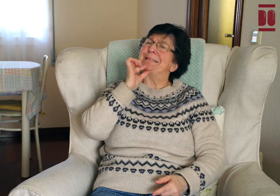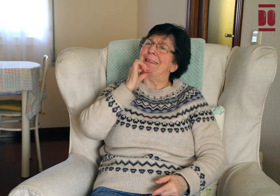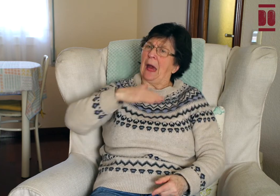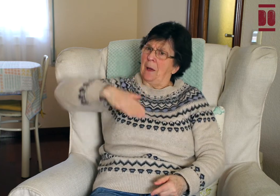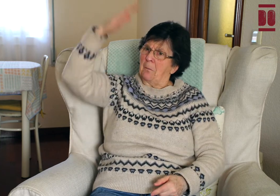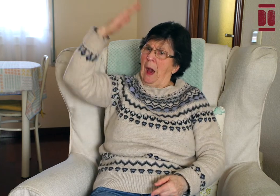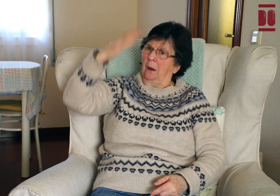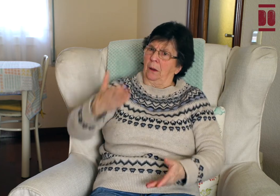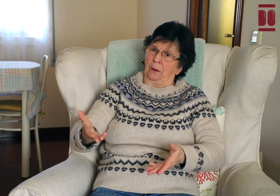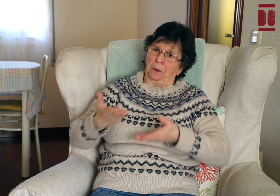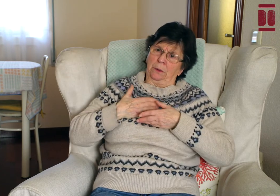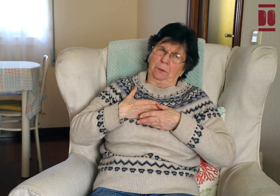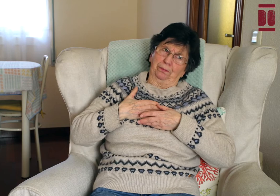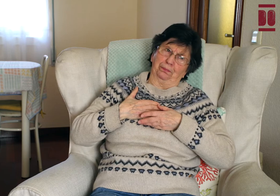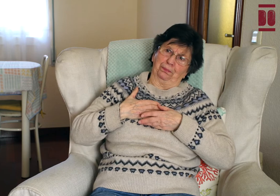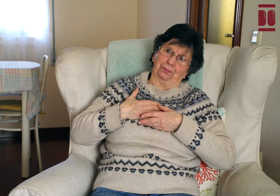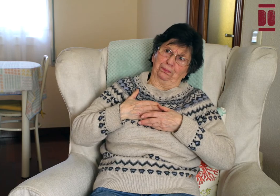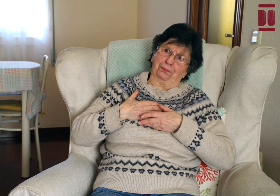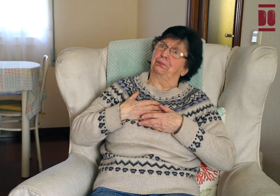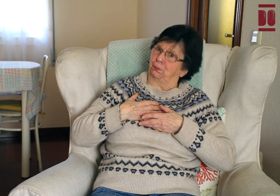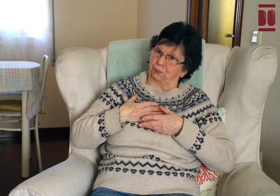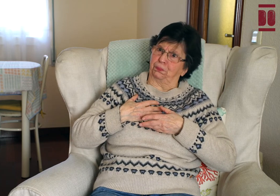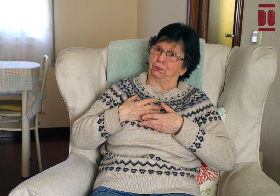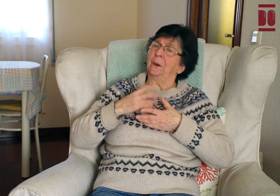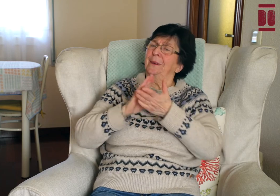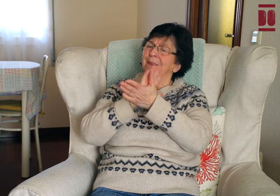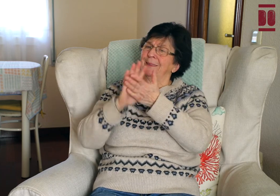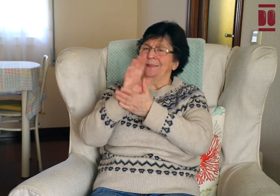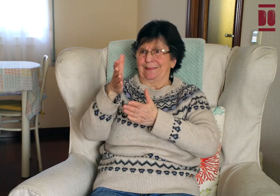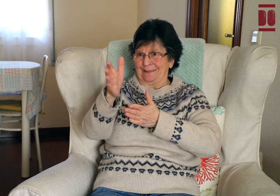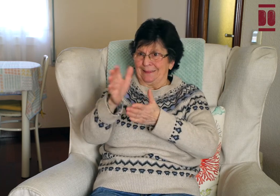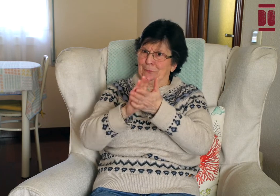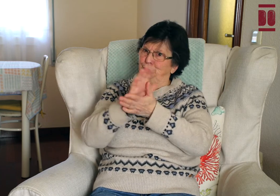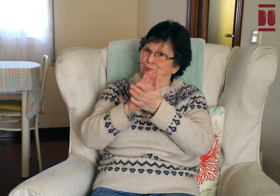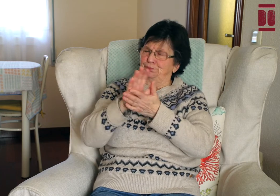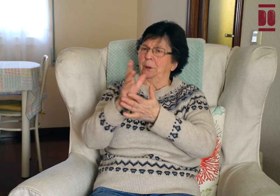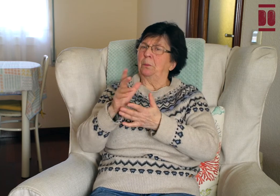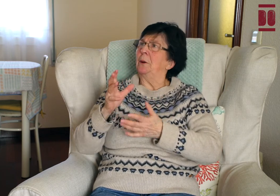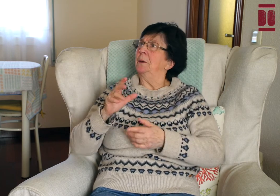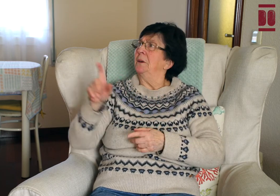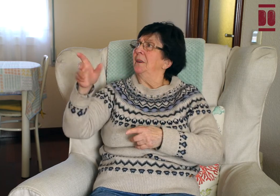hasta mi nieta mayor me ayuda muchísimo. Sí, ella no domina mucho la lengua de signos, pero si